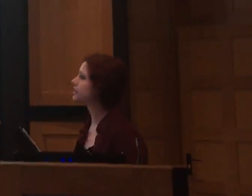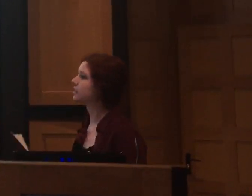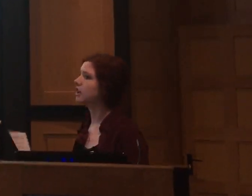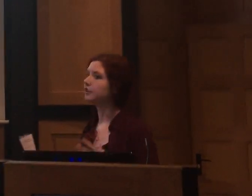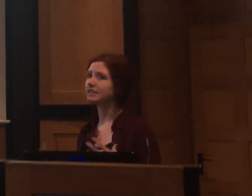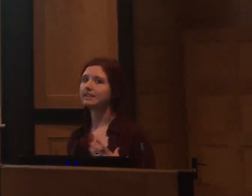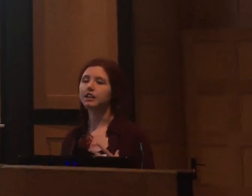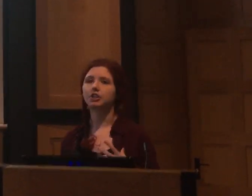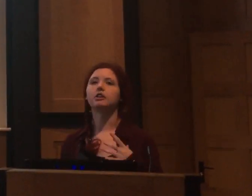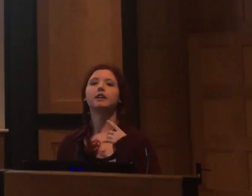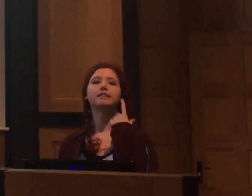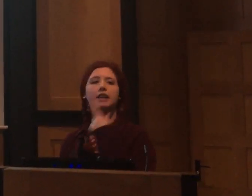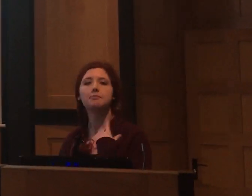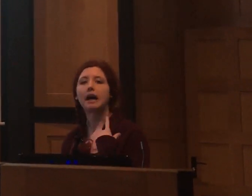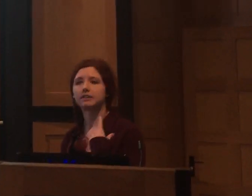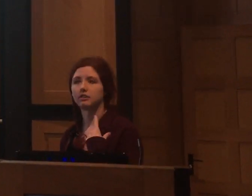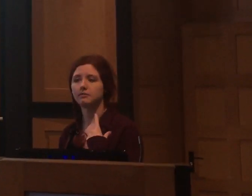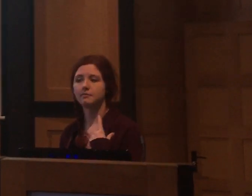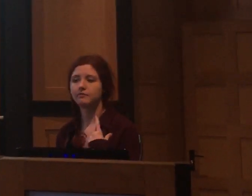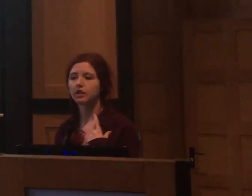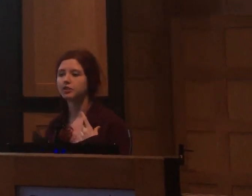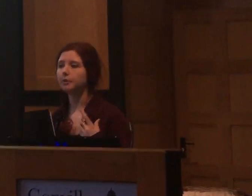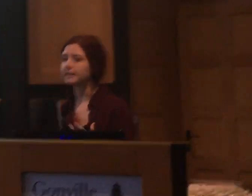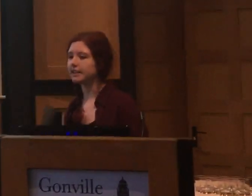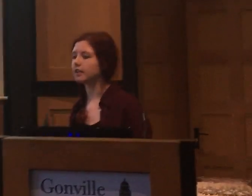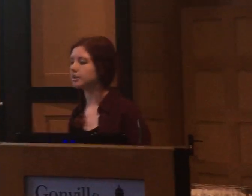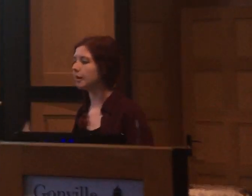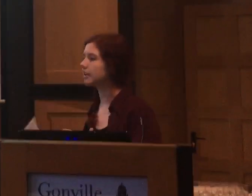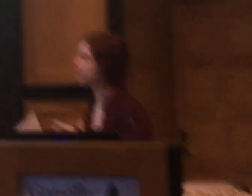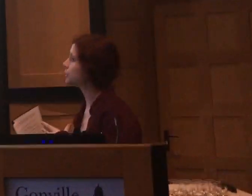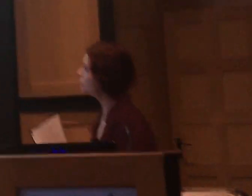unterscheidet sich das Lippenmuster. Wir können also sehen, dass die gesprochene Sprache wirklich